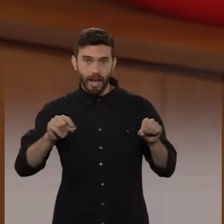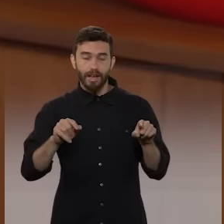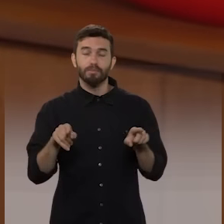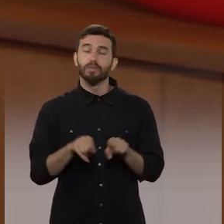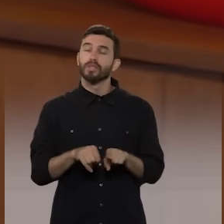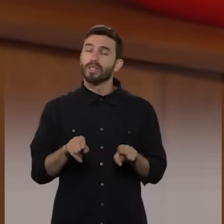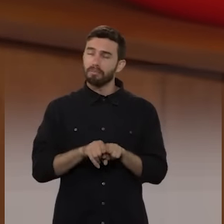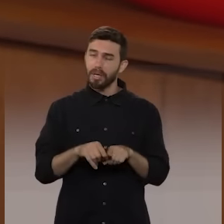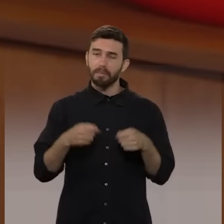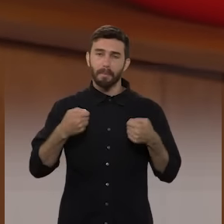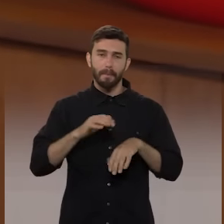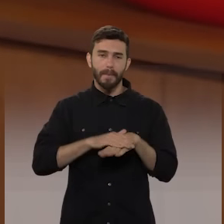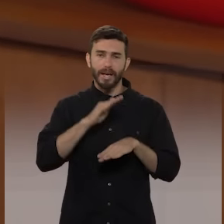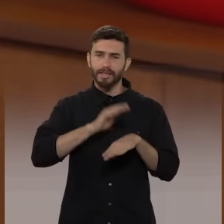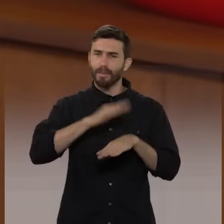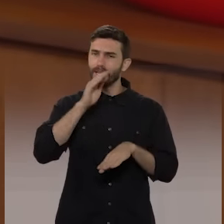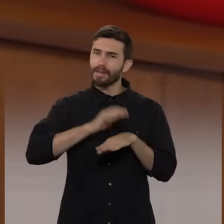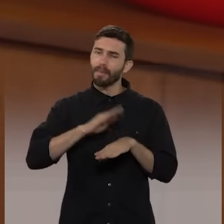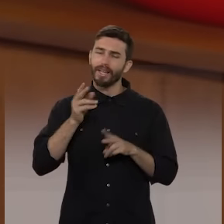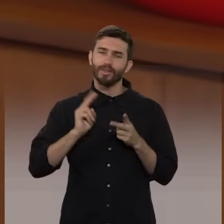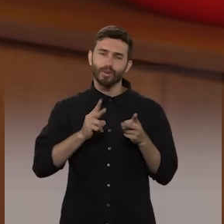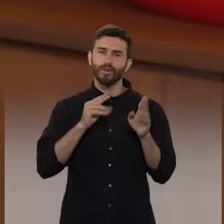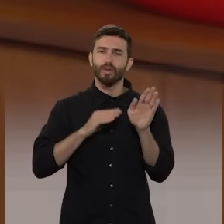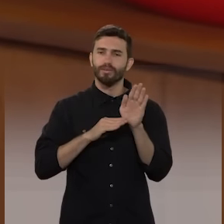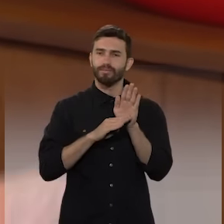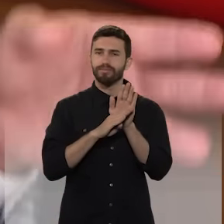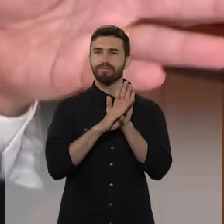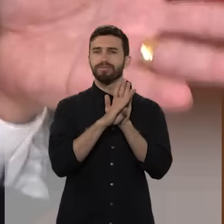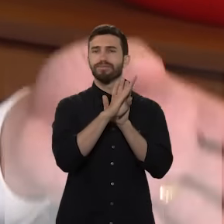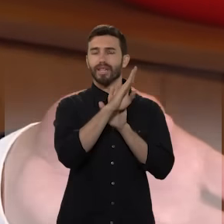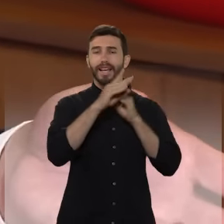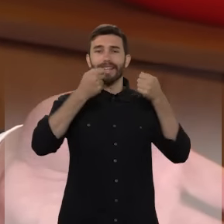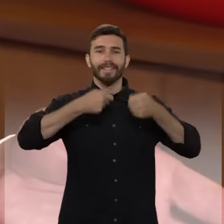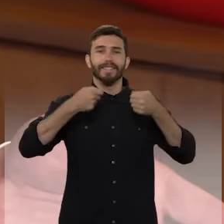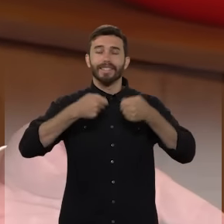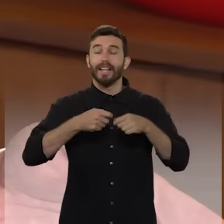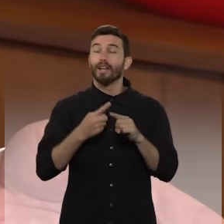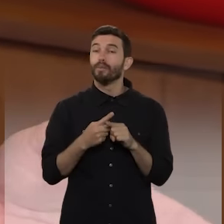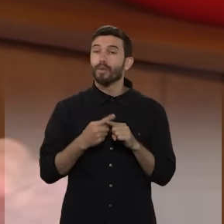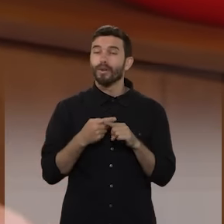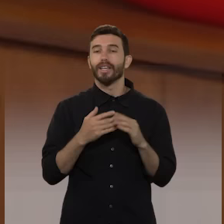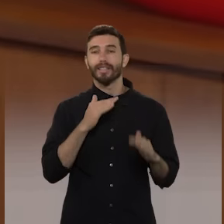Unidos. Então, essa demanda, ela é crescente em função desse movimento. E que esse movimento,